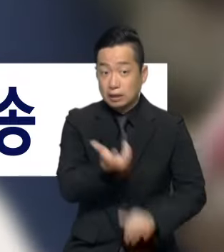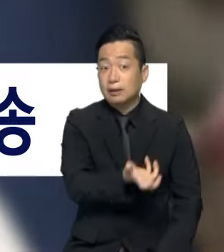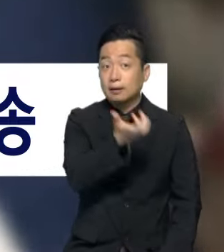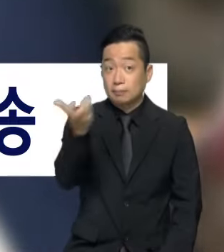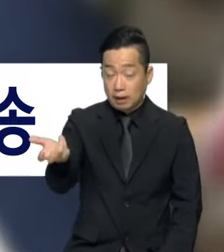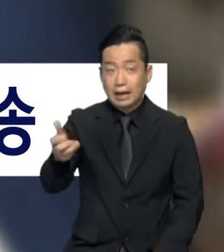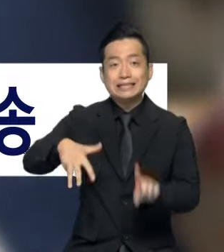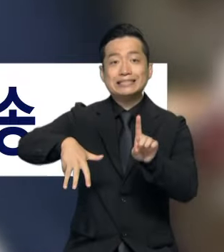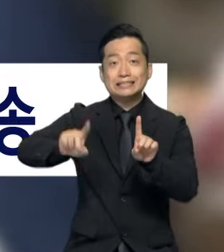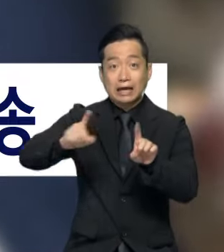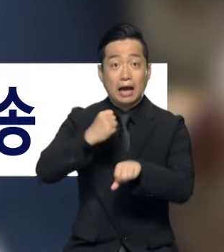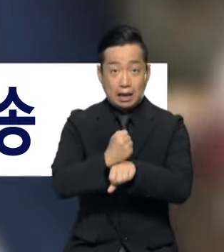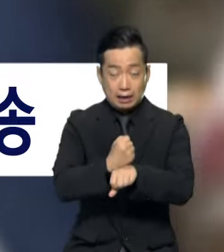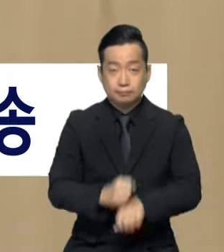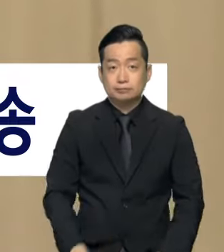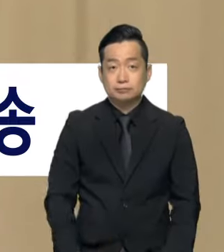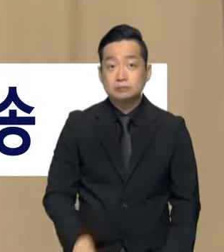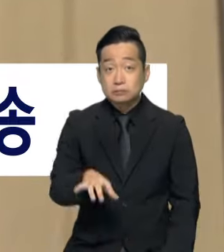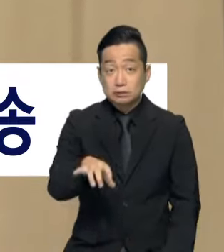중증은 이송하는 1차 응급실, 즉 가이드 병원이 필요해 보입니다.